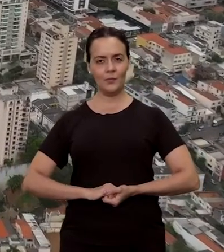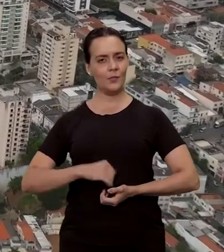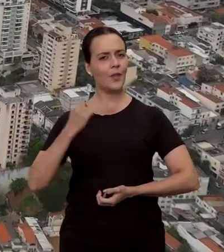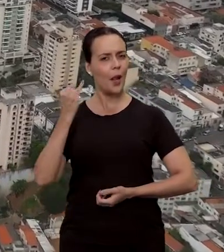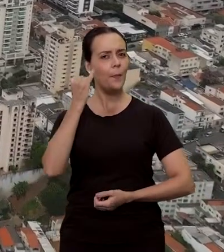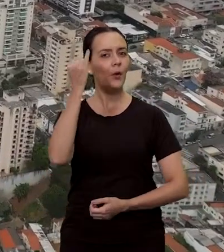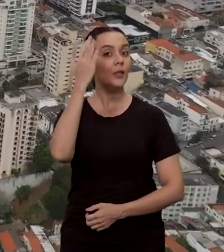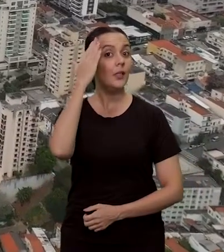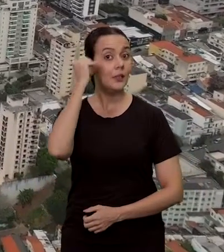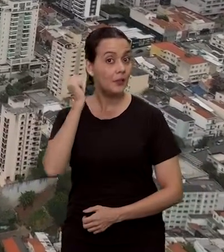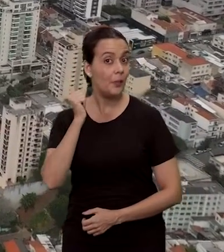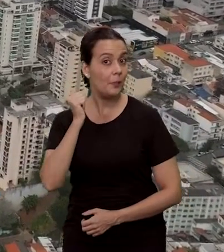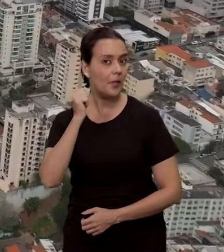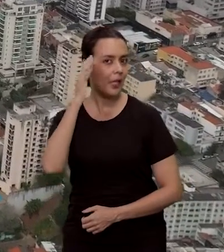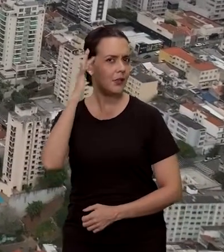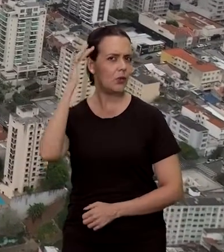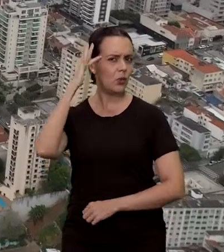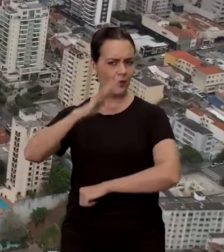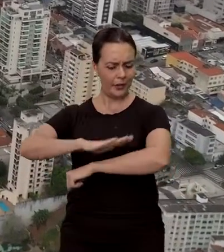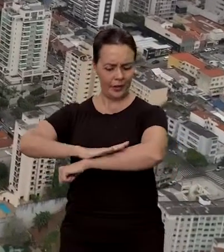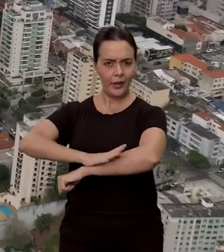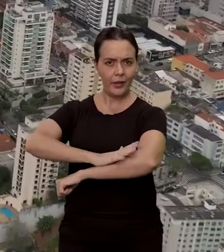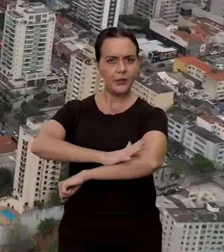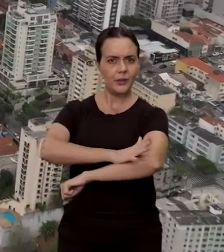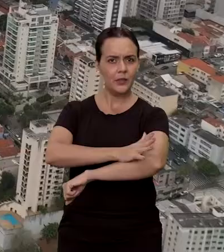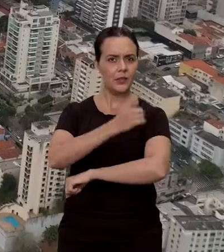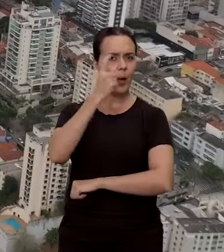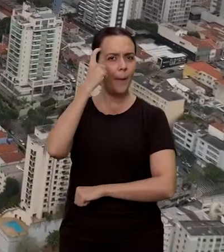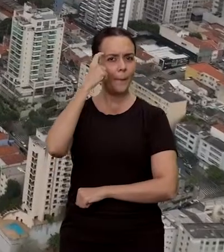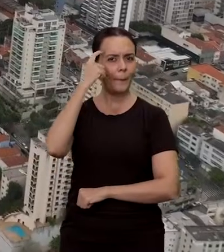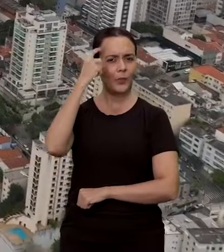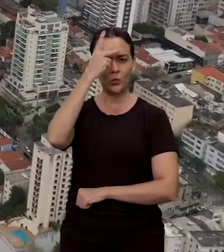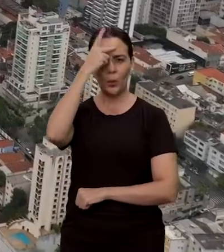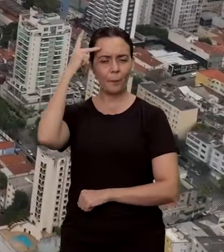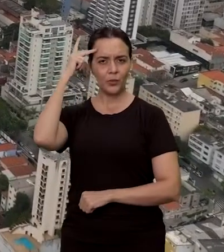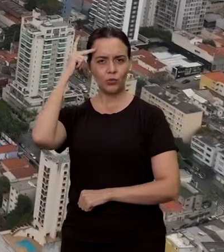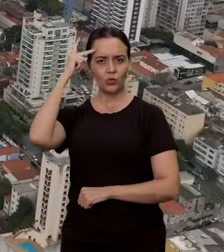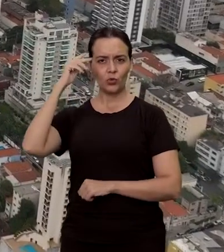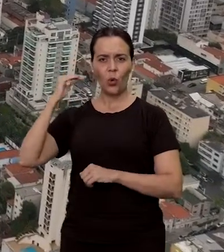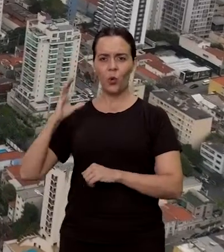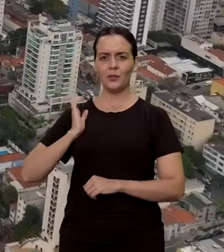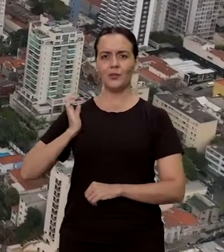[Djamila Ribeiro] Muito importante a gente saber que as teorias racistas foram pensadas por uma elite econômica,